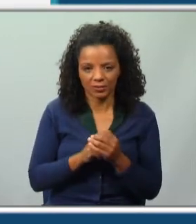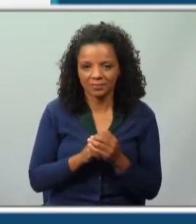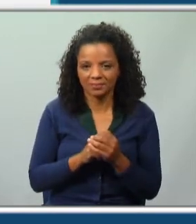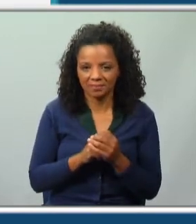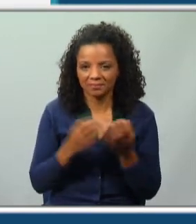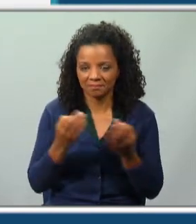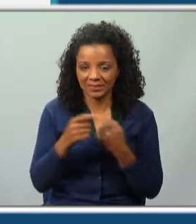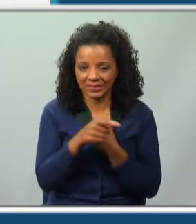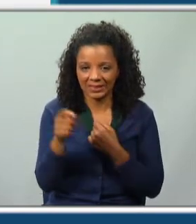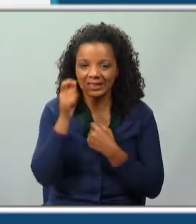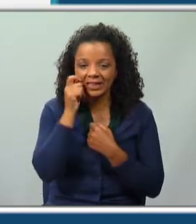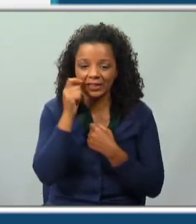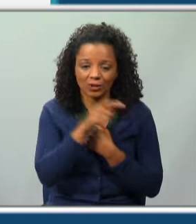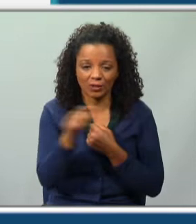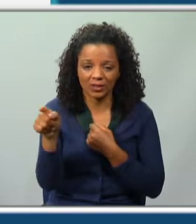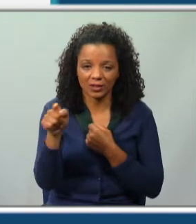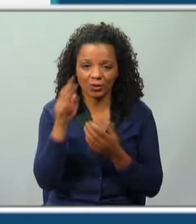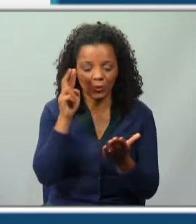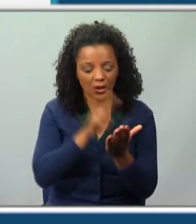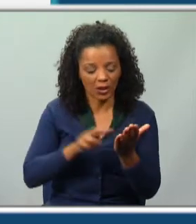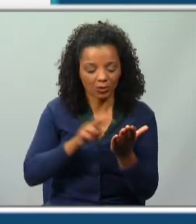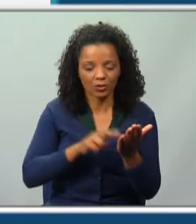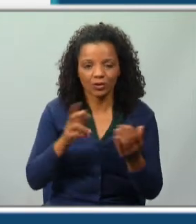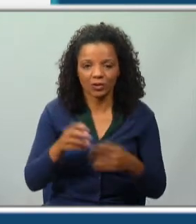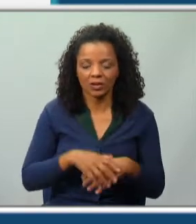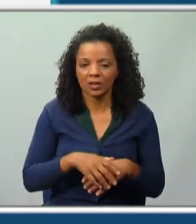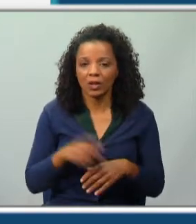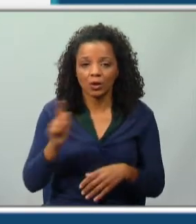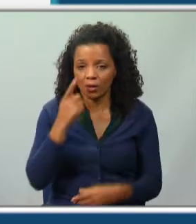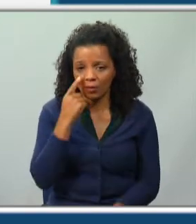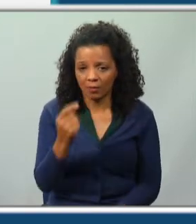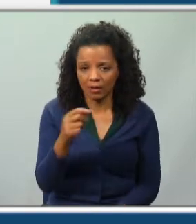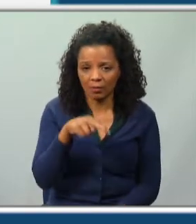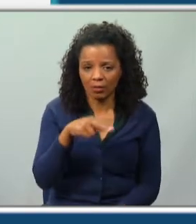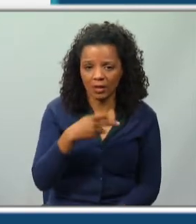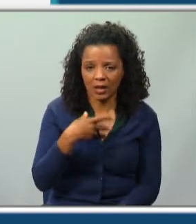pequenos leitor com vocês e que este nada que não é o verbo não é a ação que 和你一起的小讀者，這任何不是動詞的東西都不是那個動作